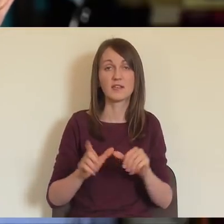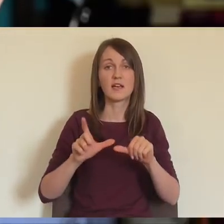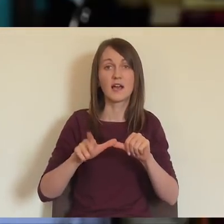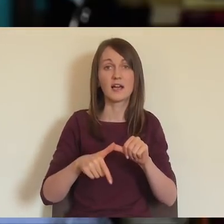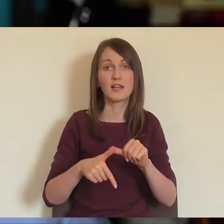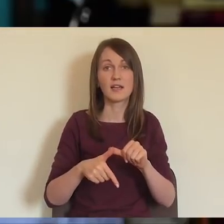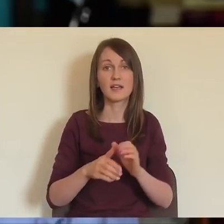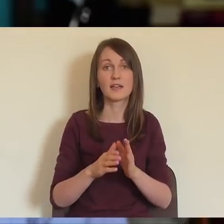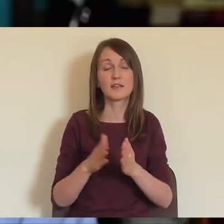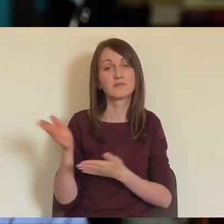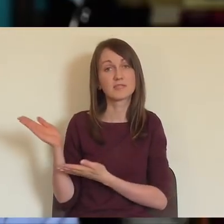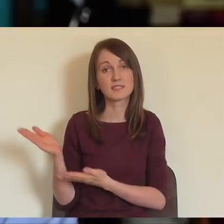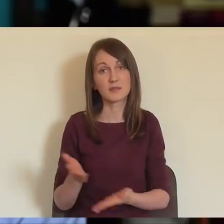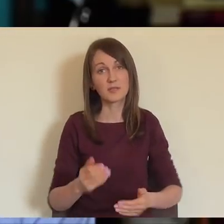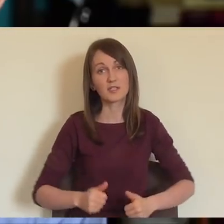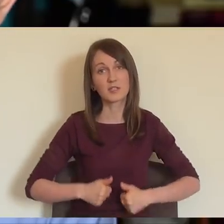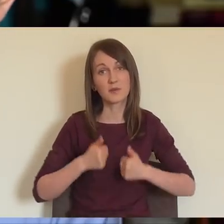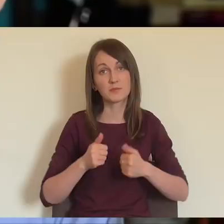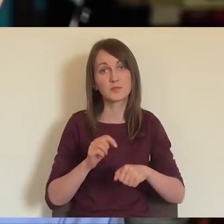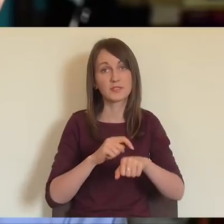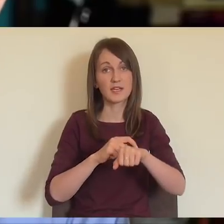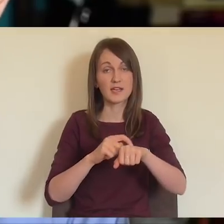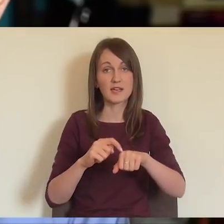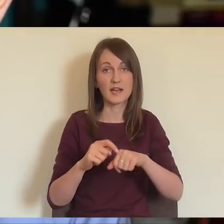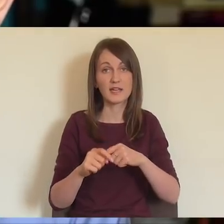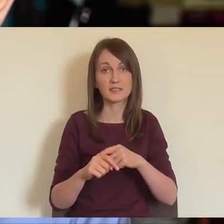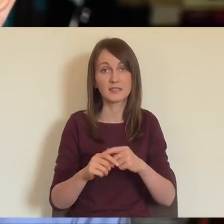więc zapraszam Was dzisiaj mocno do tego elementu medytacji,